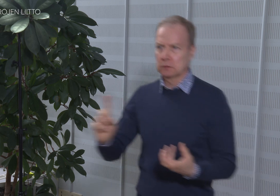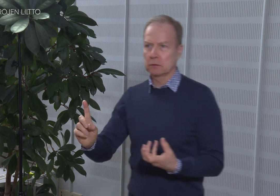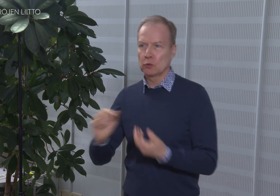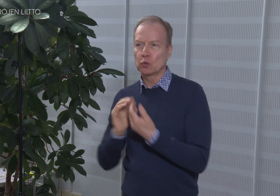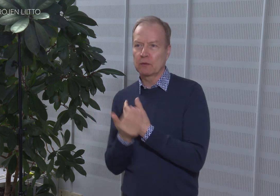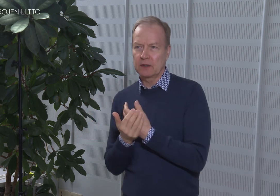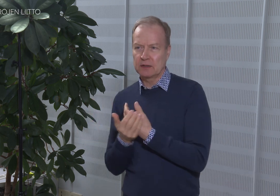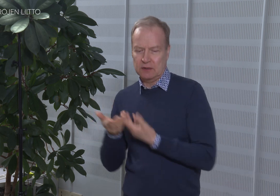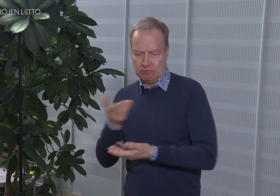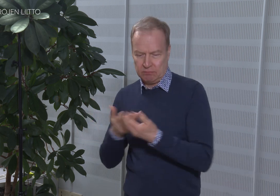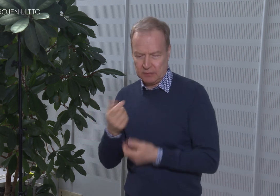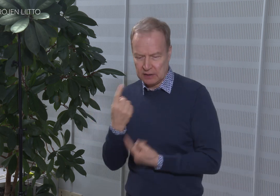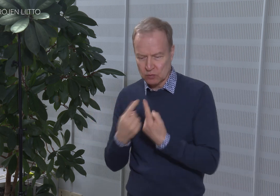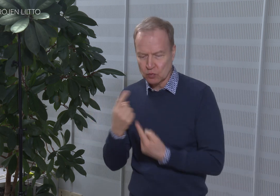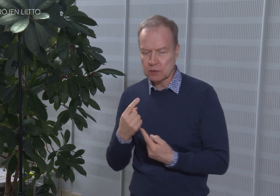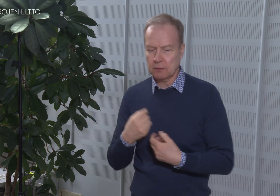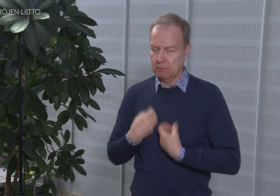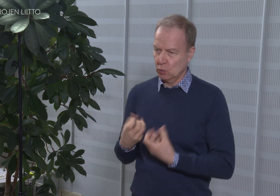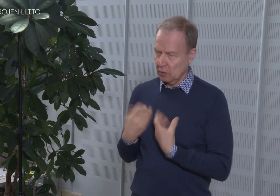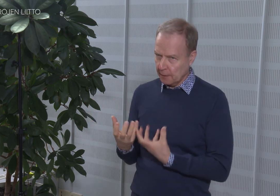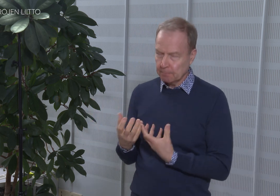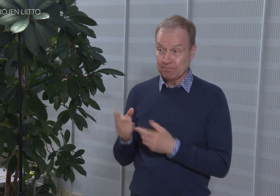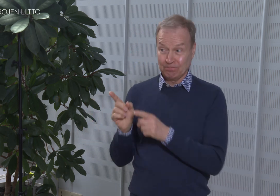vaikeiden kokemusten ja ahdistuksen purkamiseen.